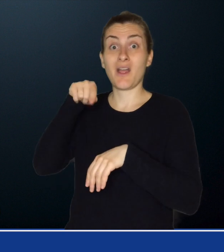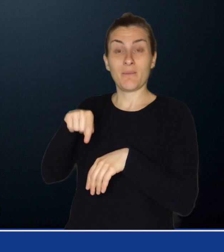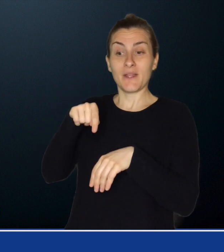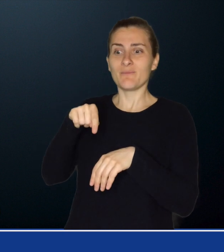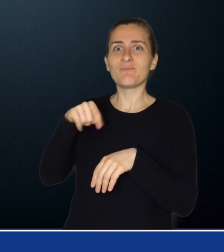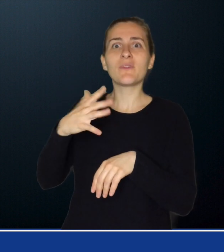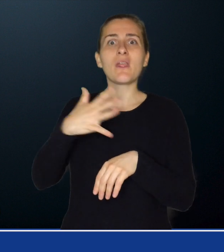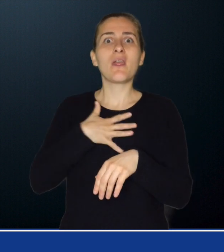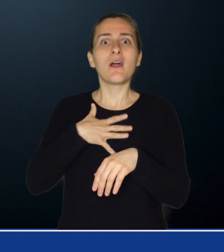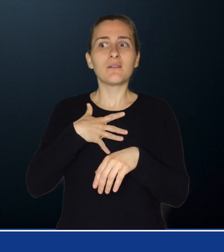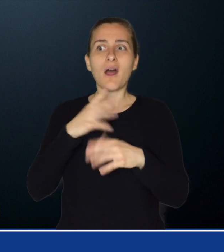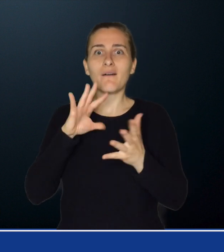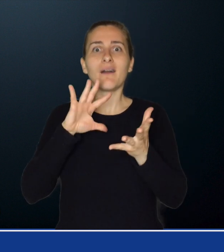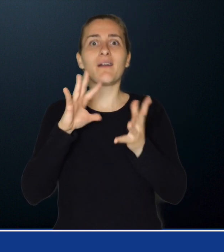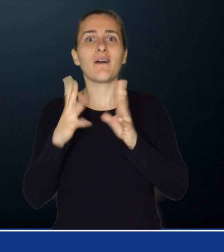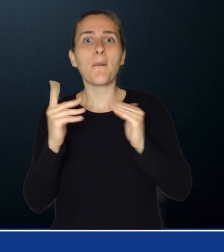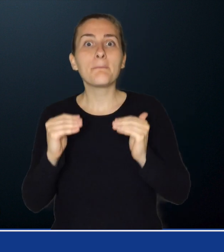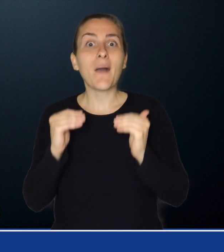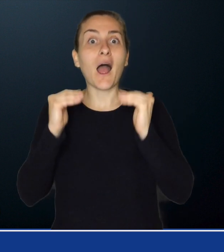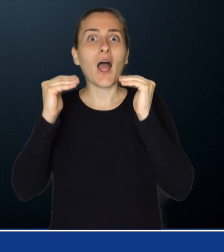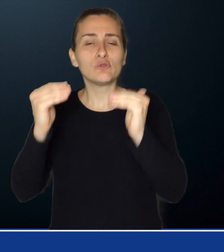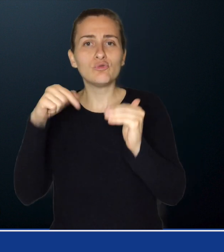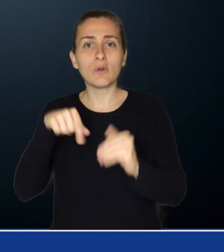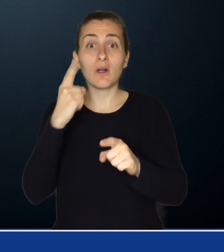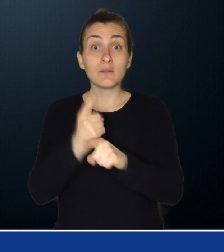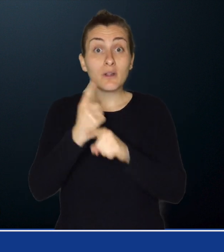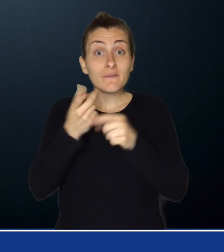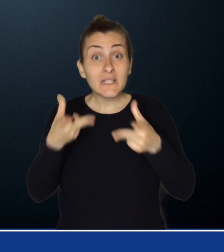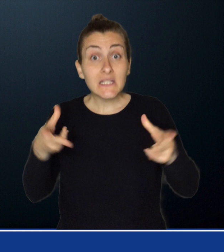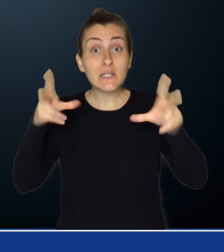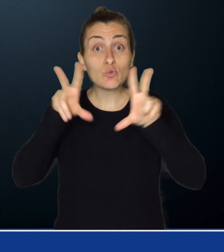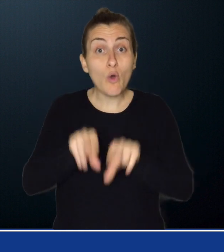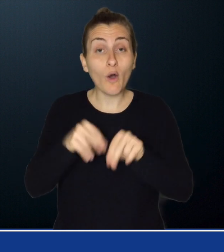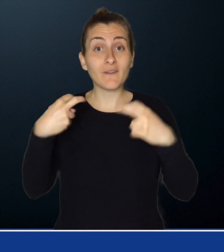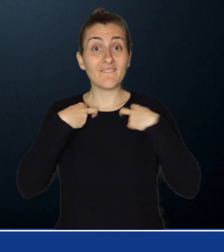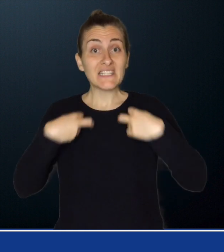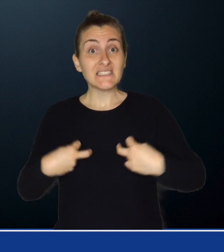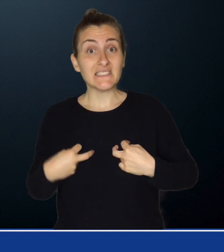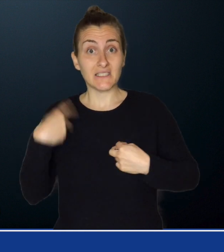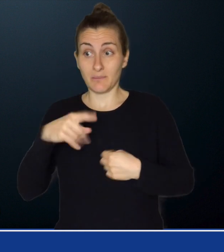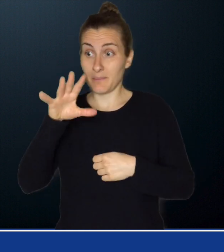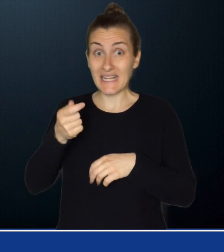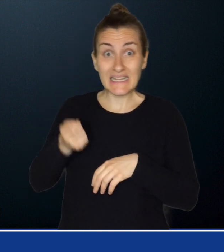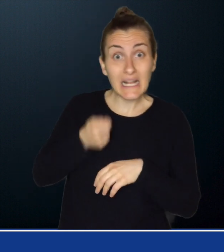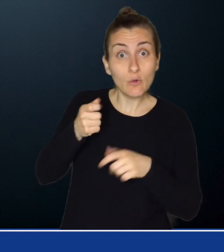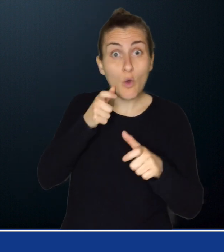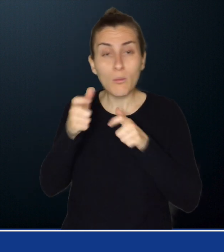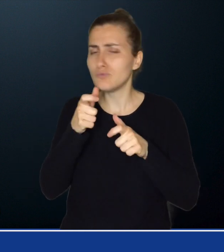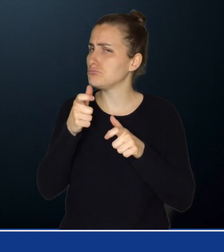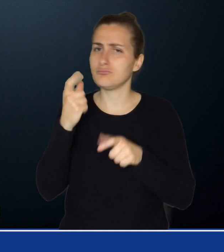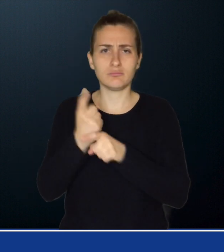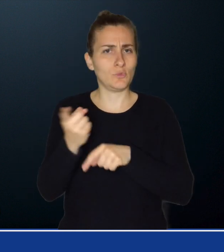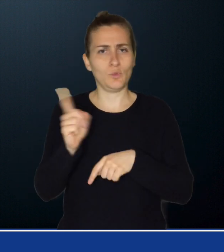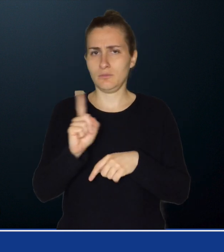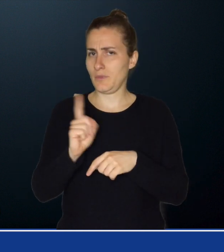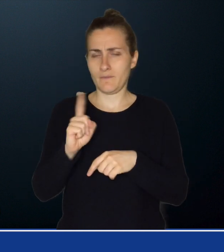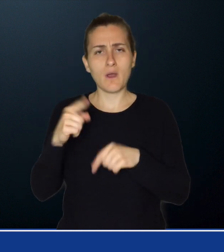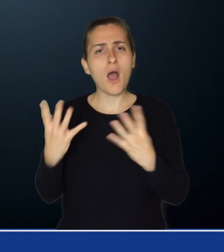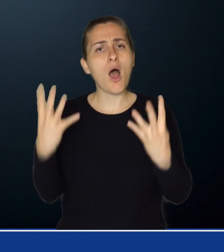quando raggiungono la maggiore età non devono fare ulteriori accertamenti sanitari (visite e/o altro).